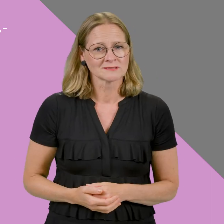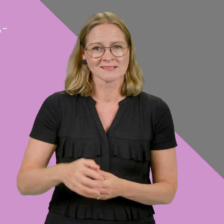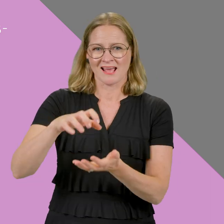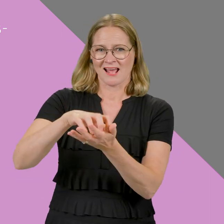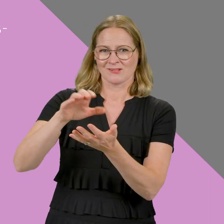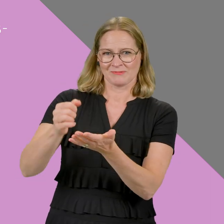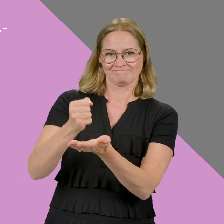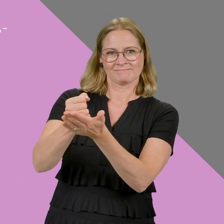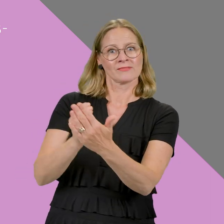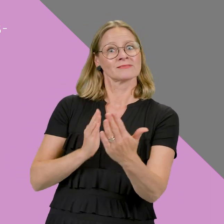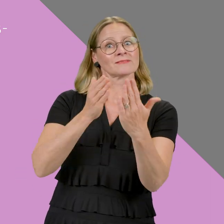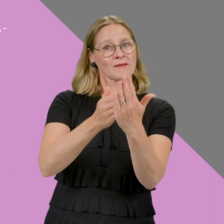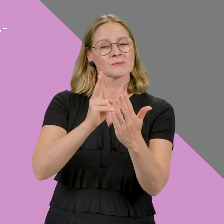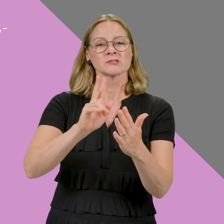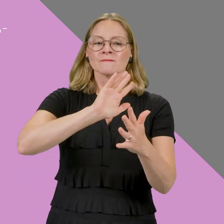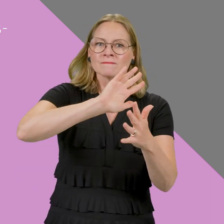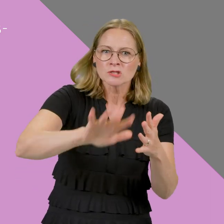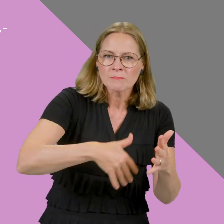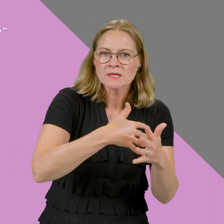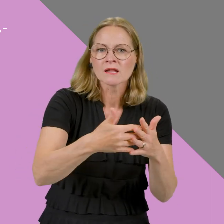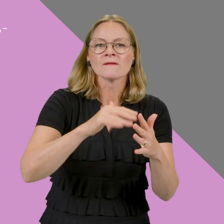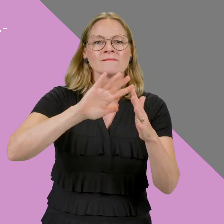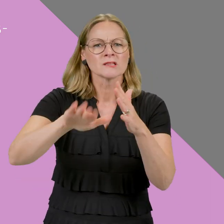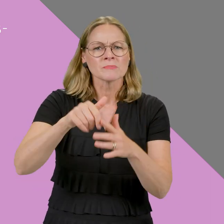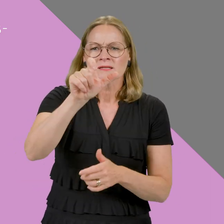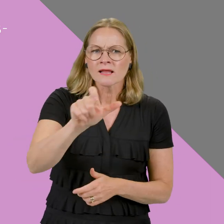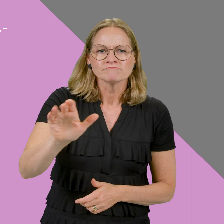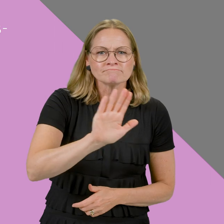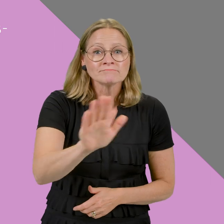Hallituksen asettama tavoite viittomakielen ja viittomakielisten -